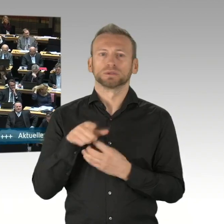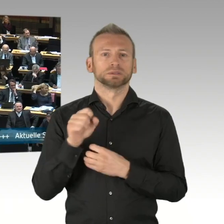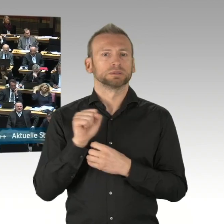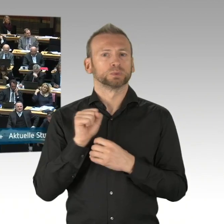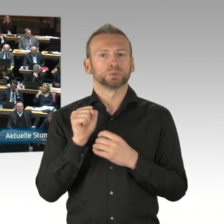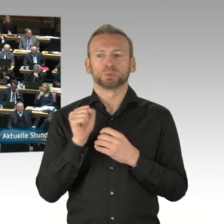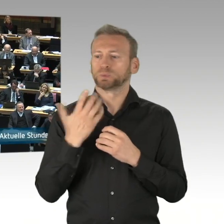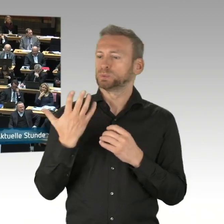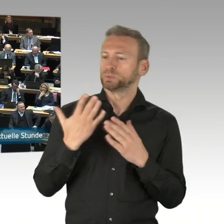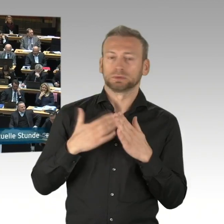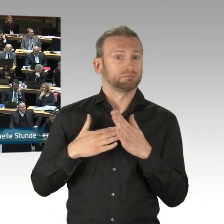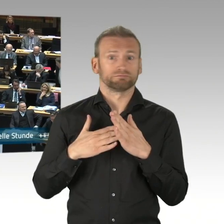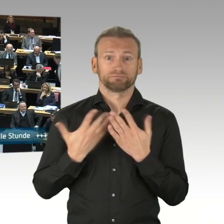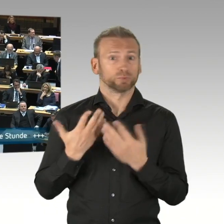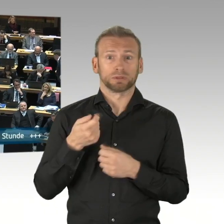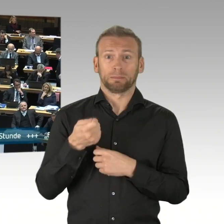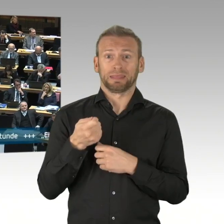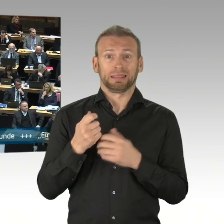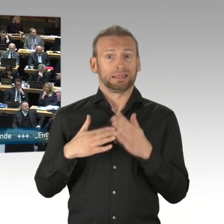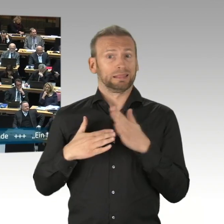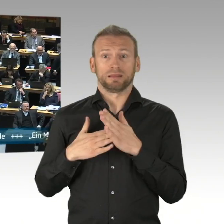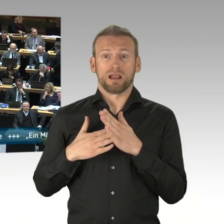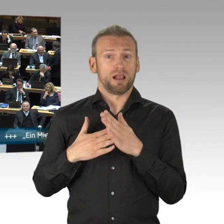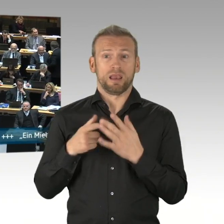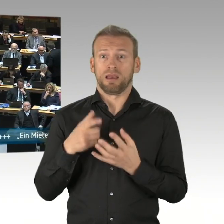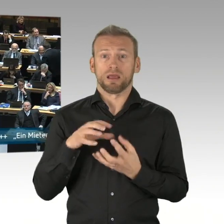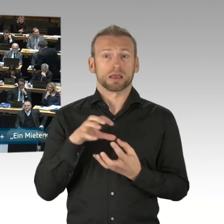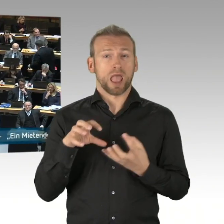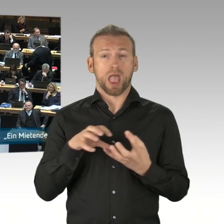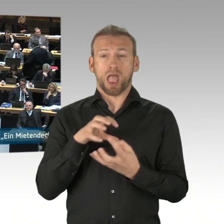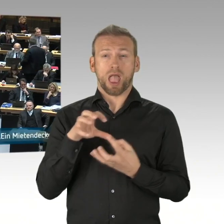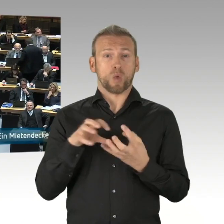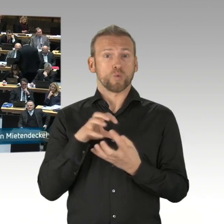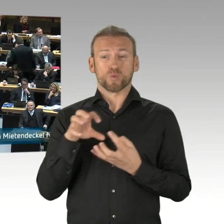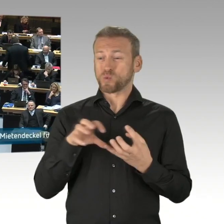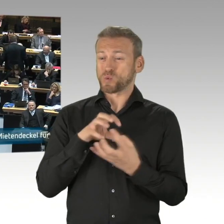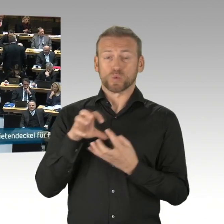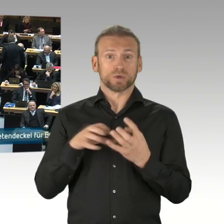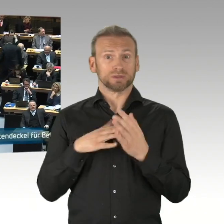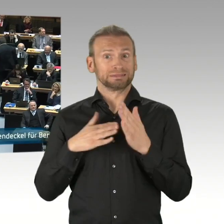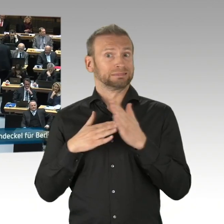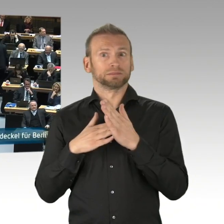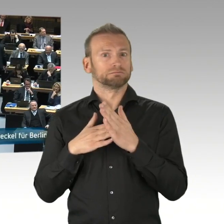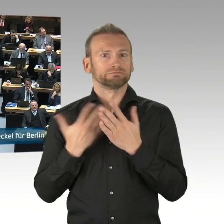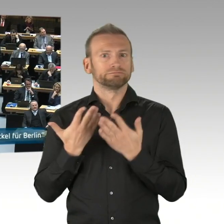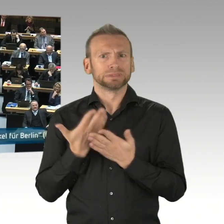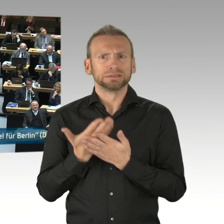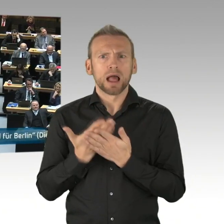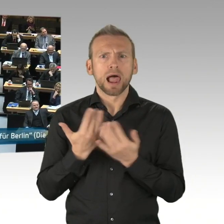Diesen Rechtsfrieden, für den Sie gewählt worden sind, für den Sie auch als Senat einen Schwur auf die Verfassung geleistet haben,